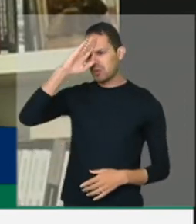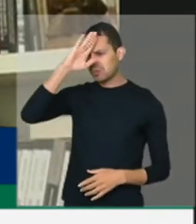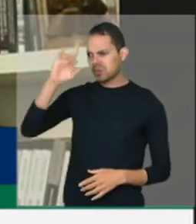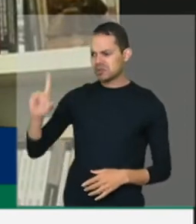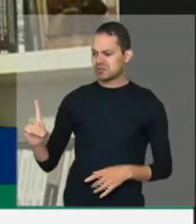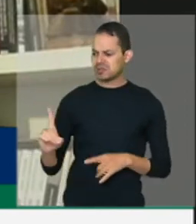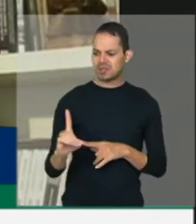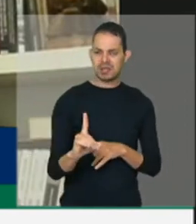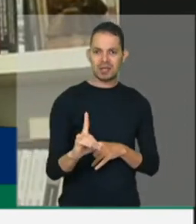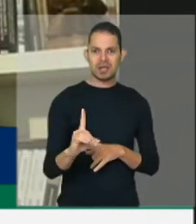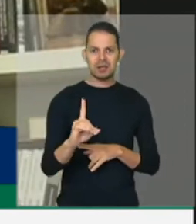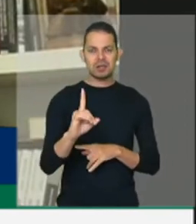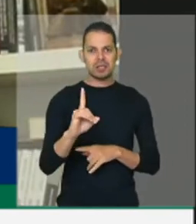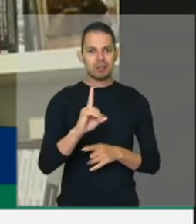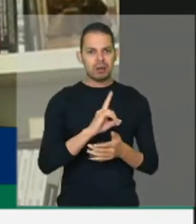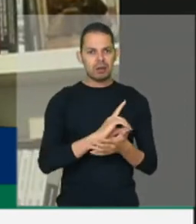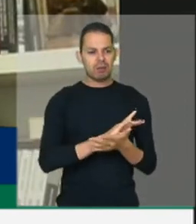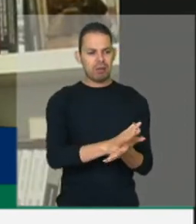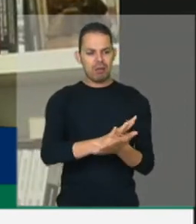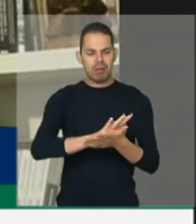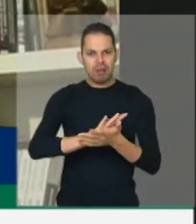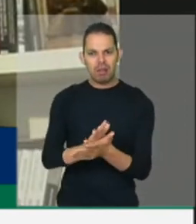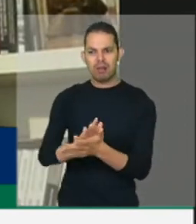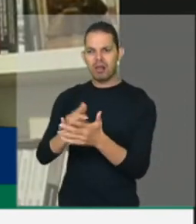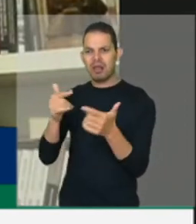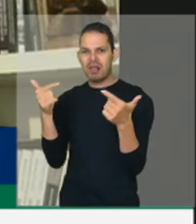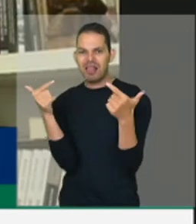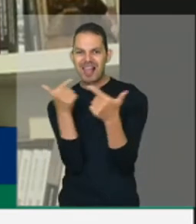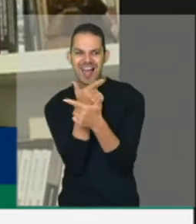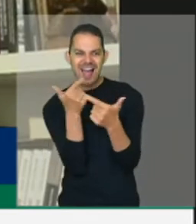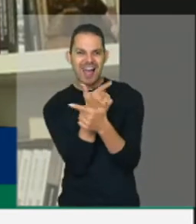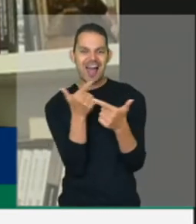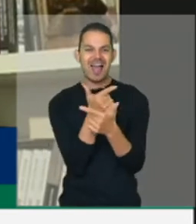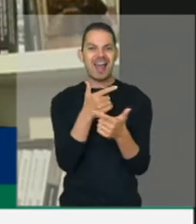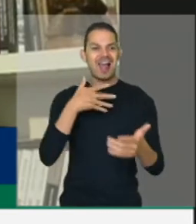ATERRORIZA O MUNDO NÃO APENAS... COM CHACOTAS E COM FALAS NO DIA DE HOJE.